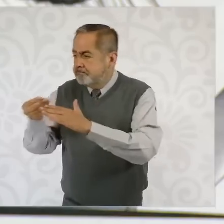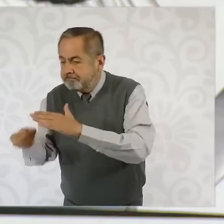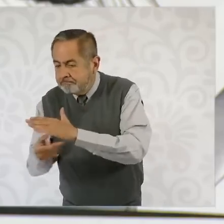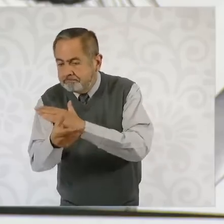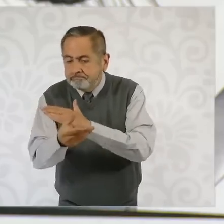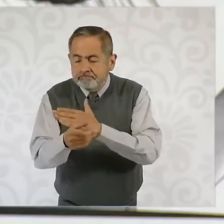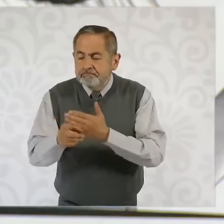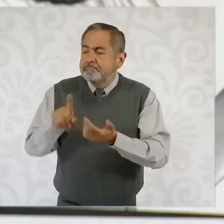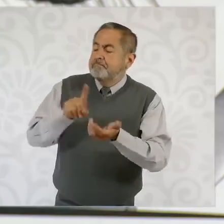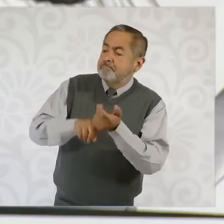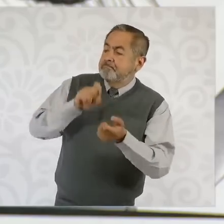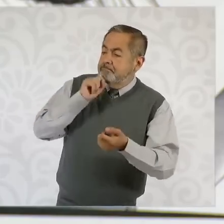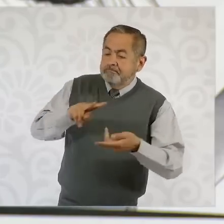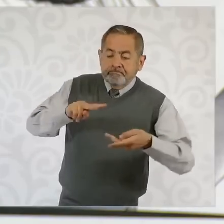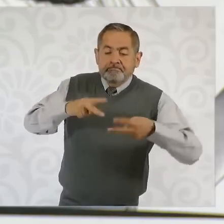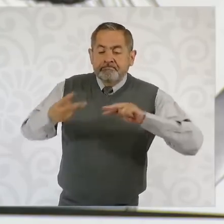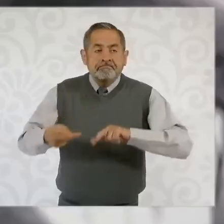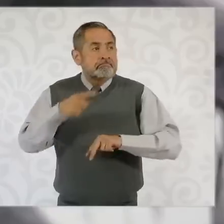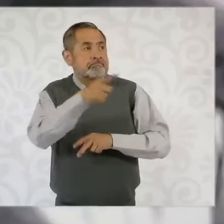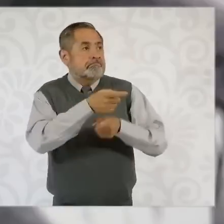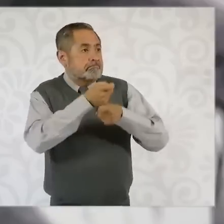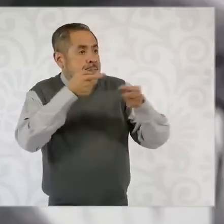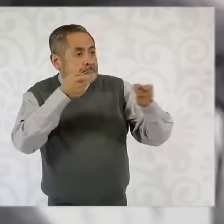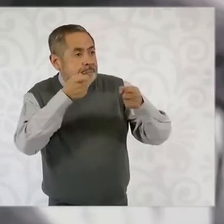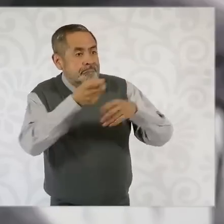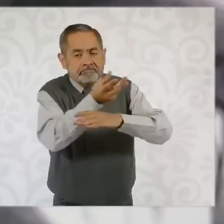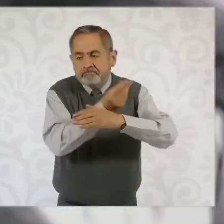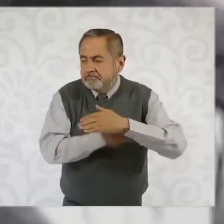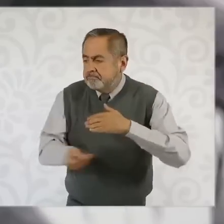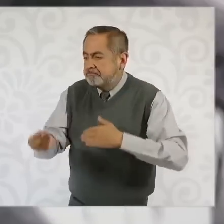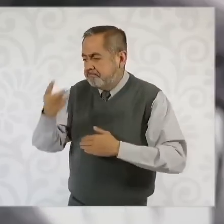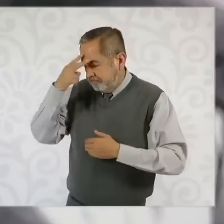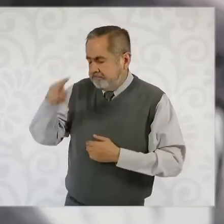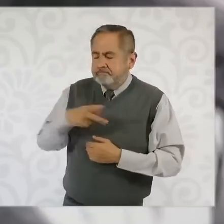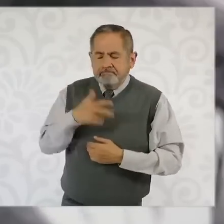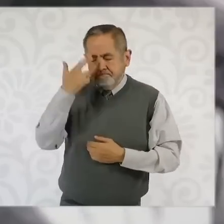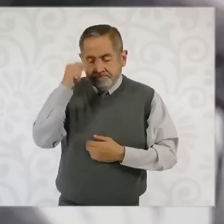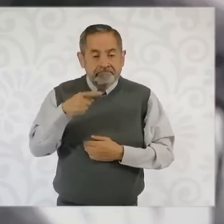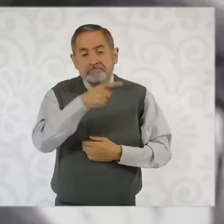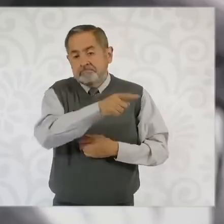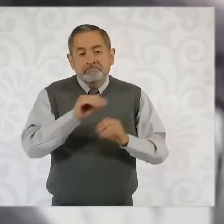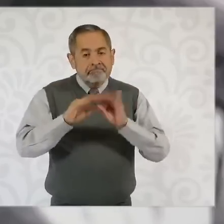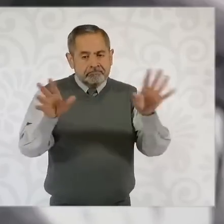de Estados Unidos a México lo dijo claramente en una entrevista de que estamos pidiendo que